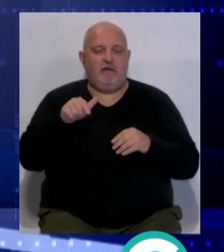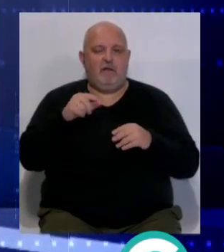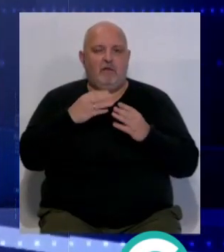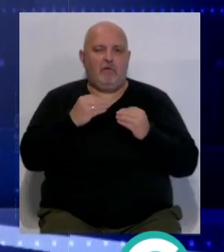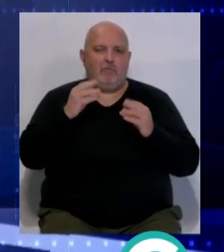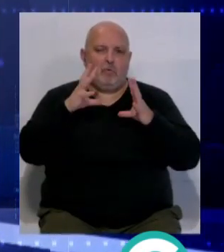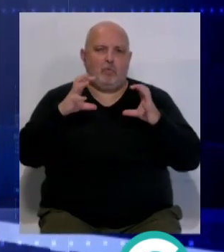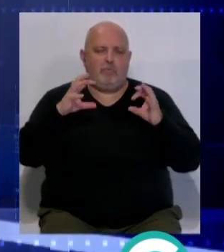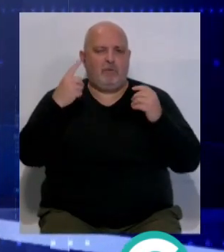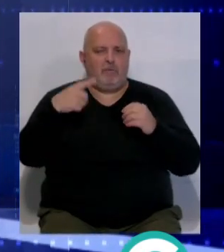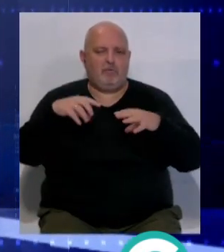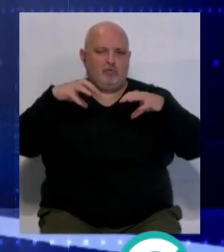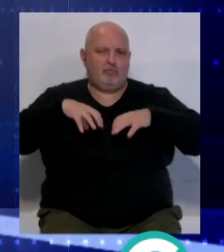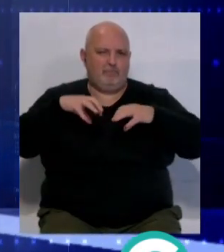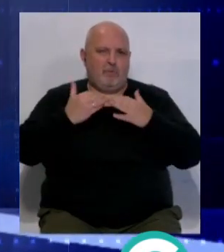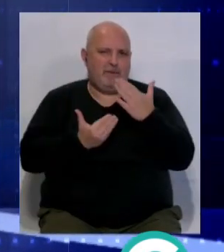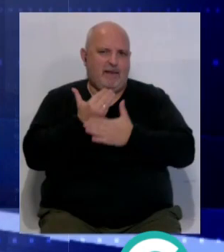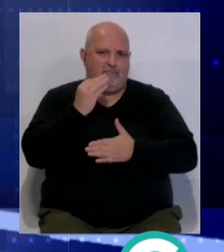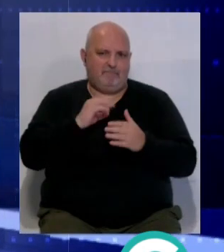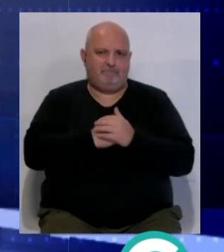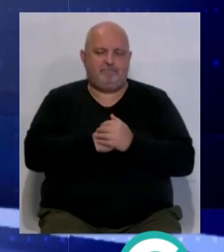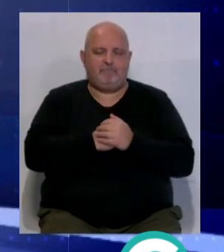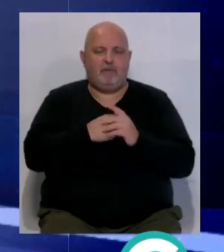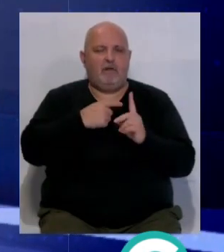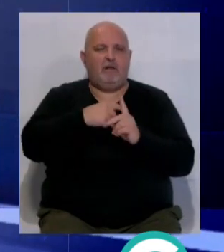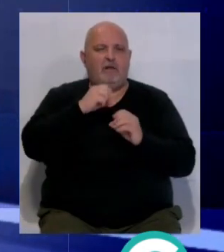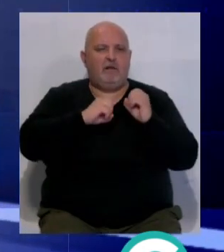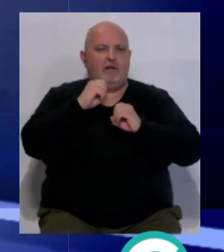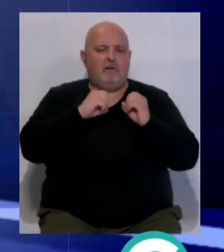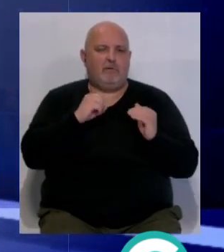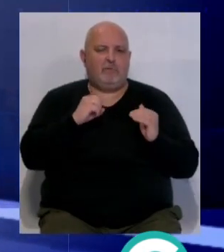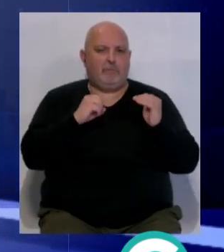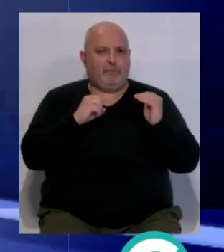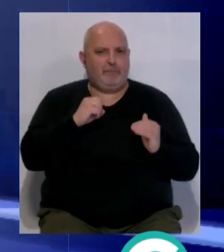cielos nubosos y chubascos matinales las temperaturas máximas en descenso y los